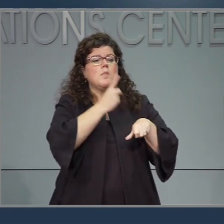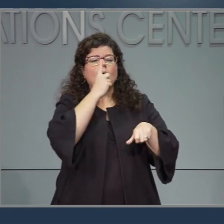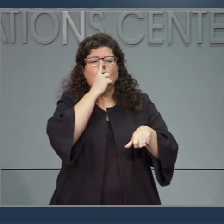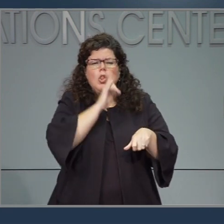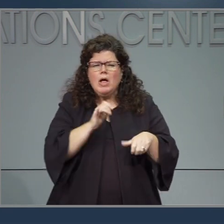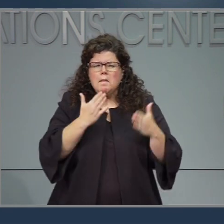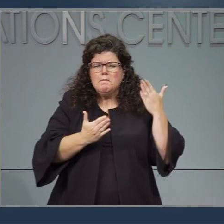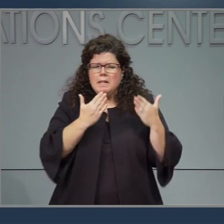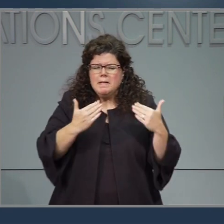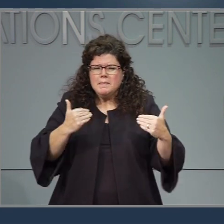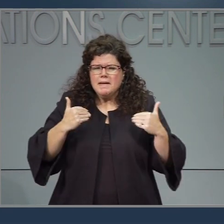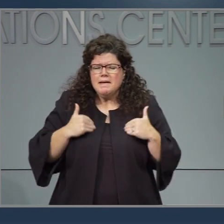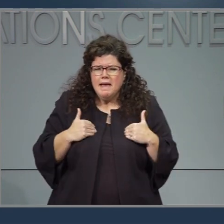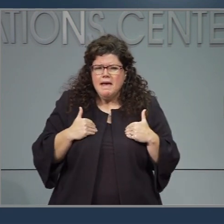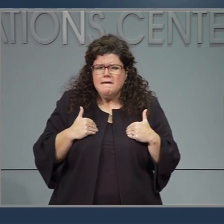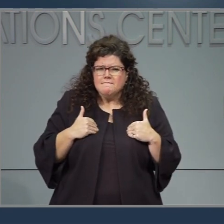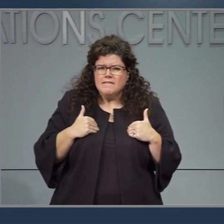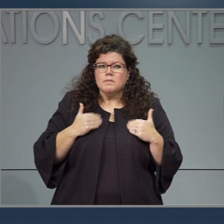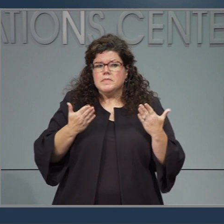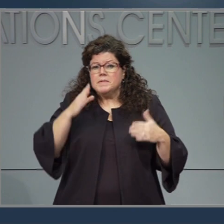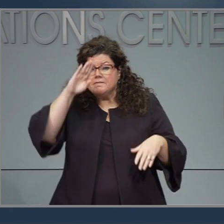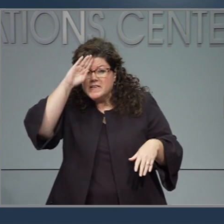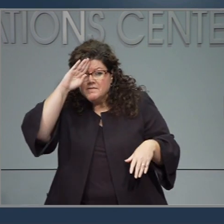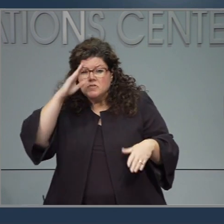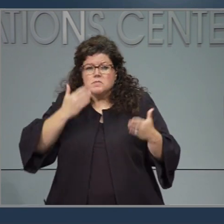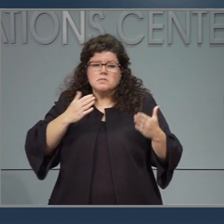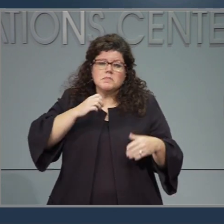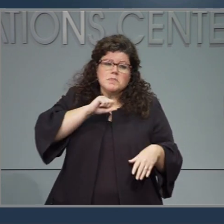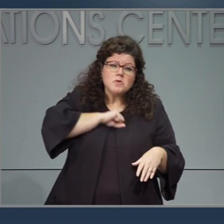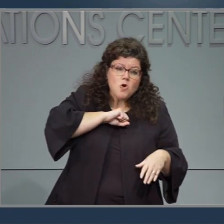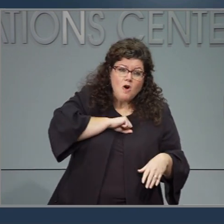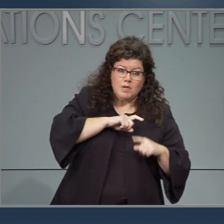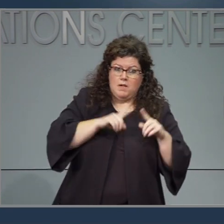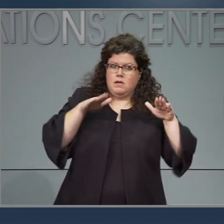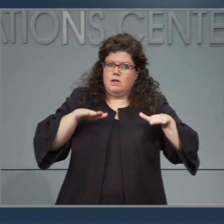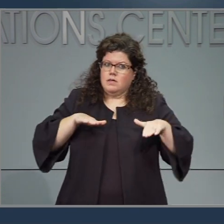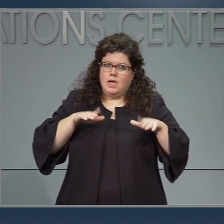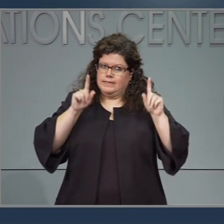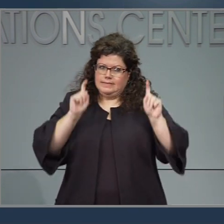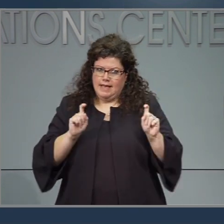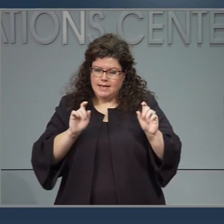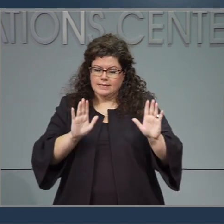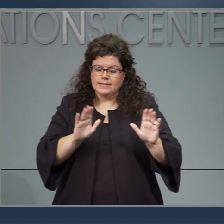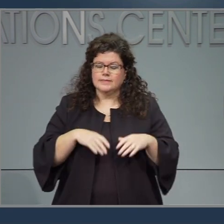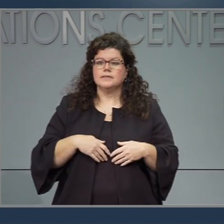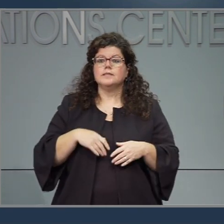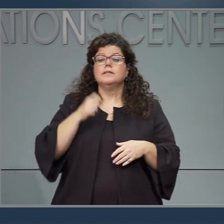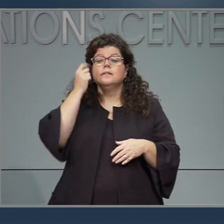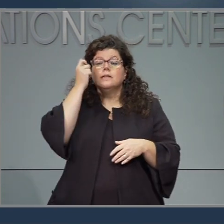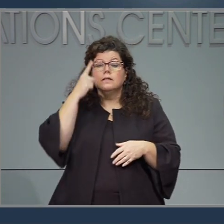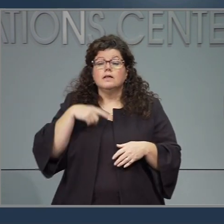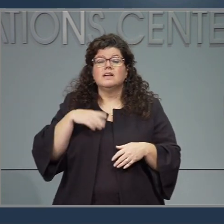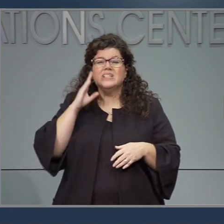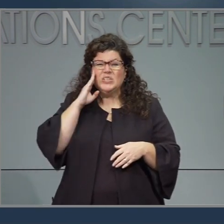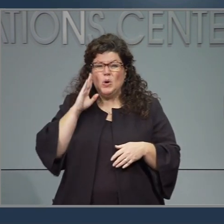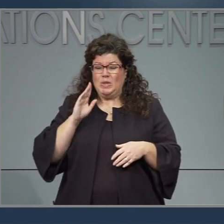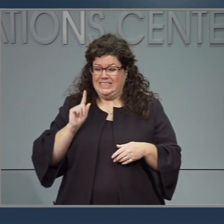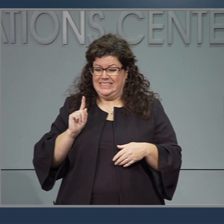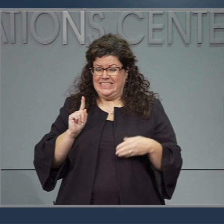similares. Co vidas, este es el mecanismo detección más temprano, sí, pero en la línea amarilla. Usted puede ver que